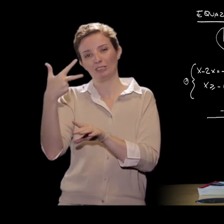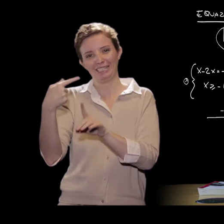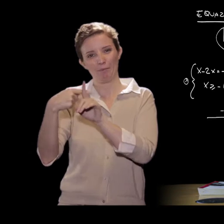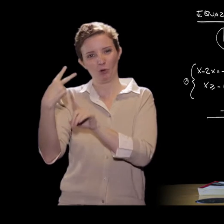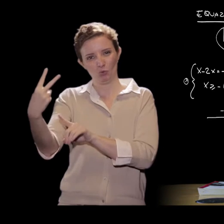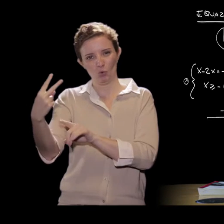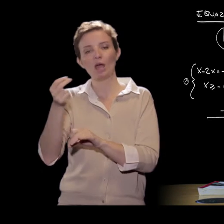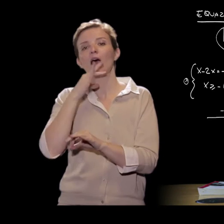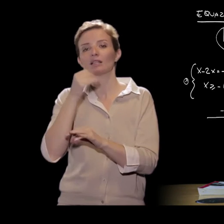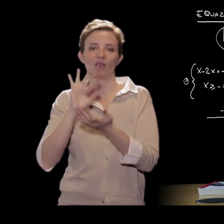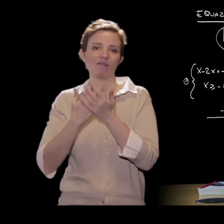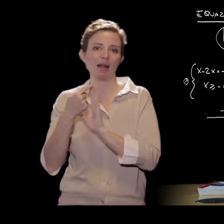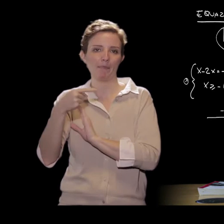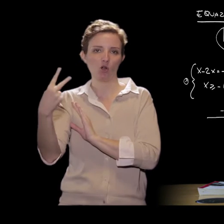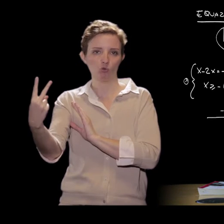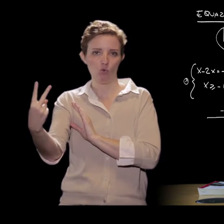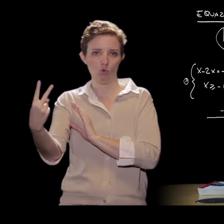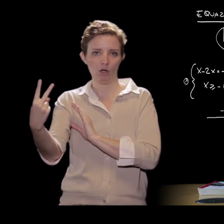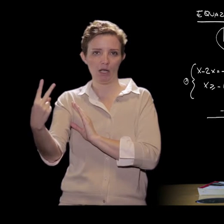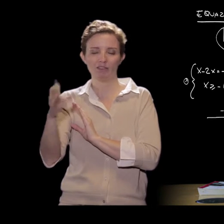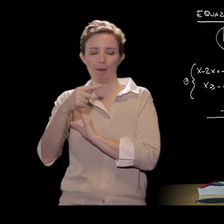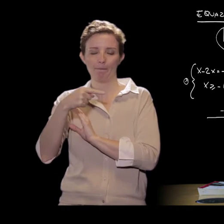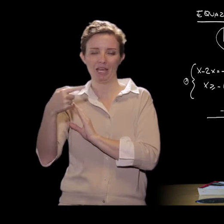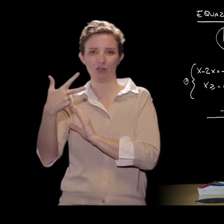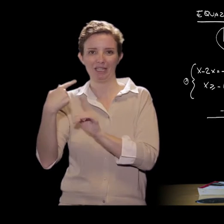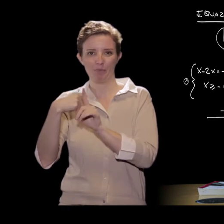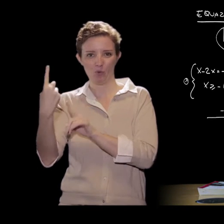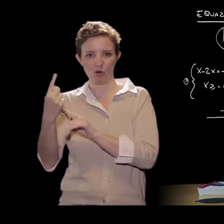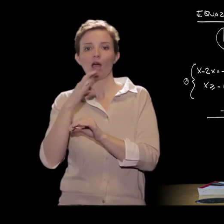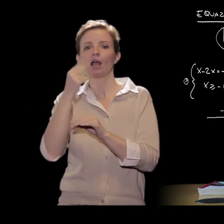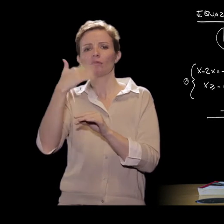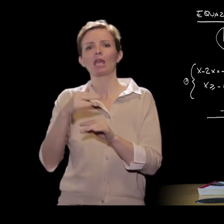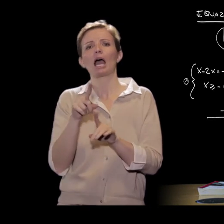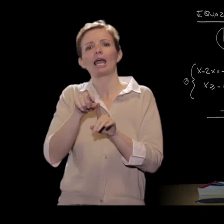Quindi il risultato che otteniamo alla fine è questo.